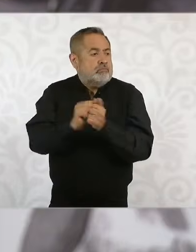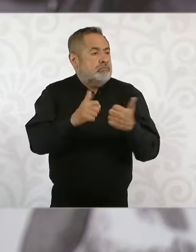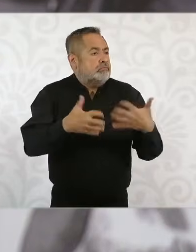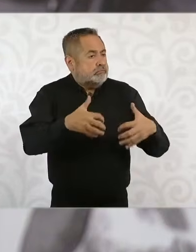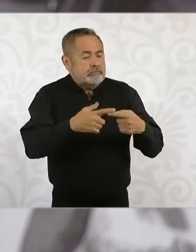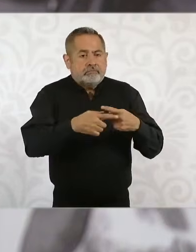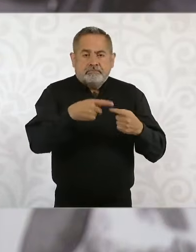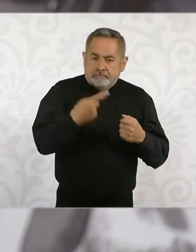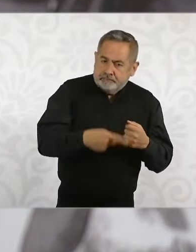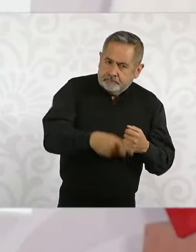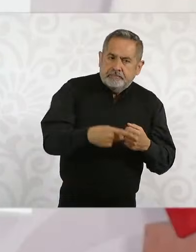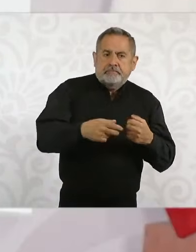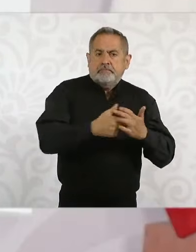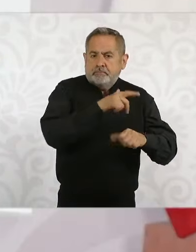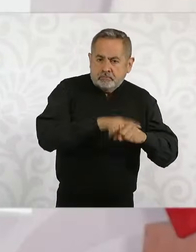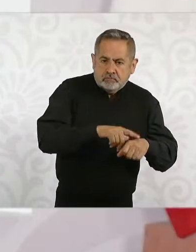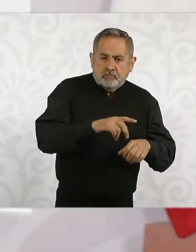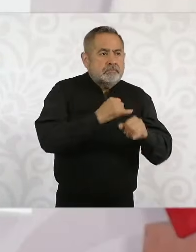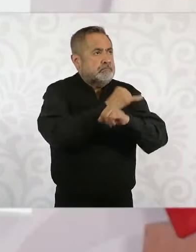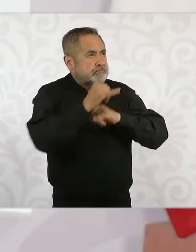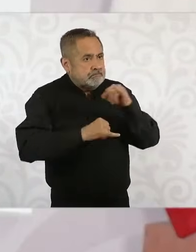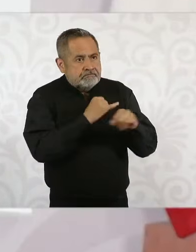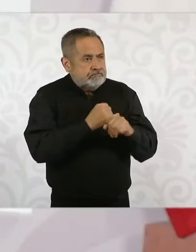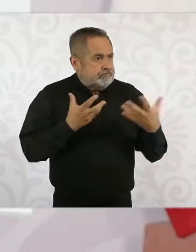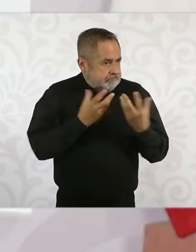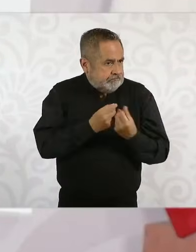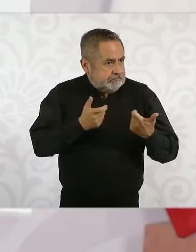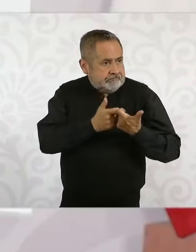internacional. Ya los anunciaremos a su debido detalle, pero varios de los que han trascendido,